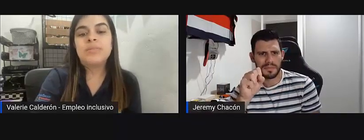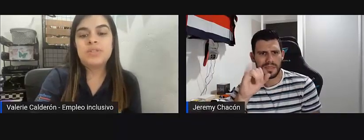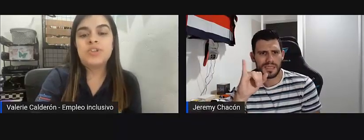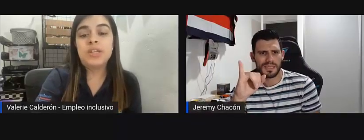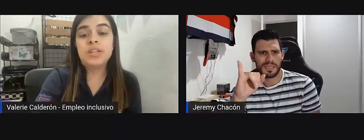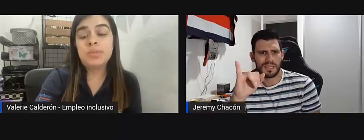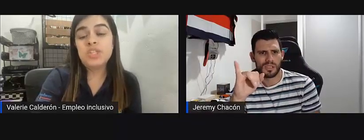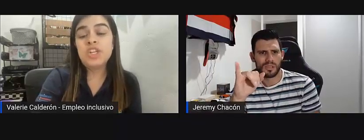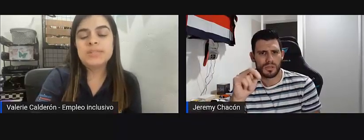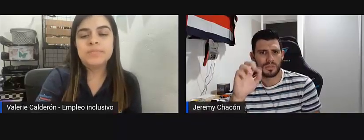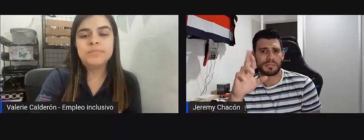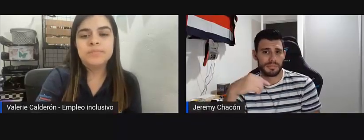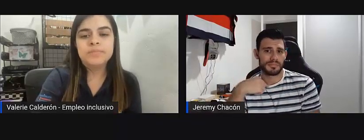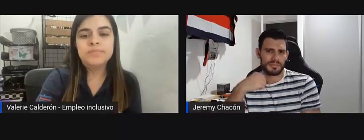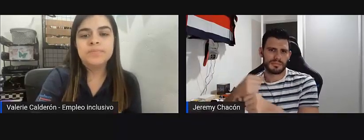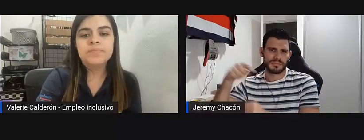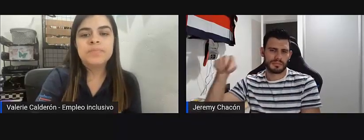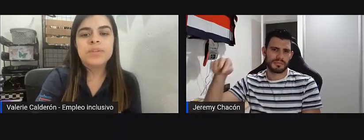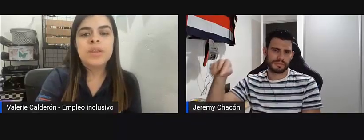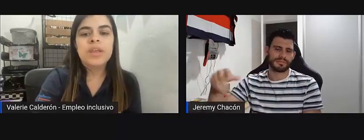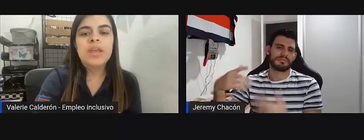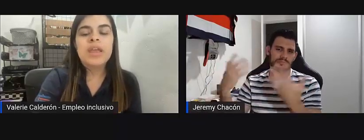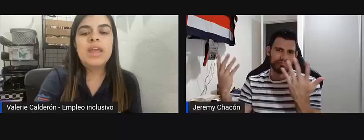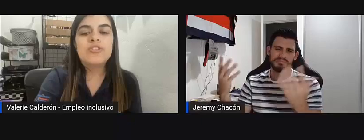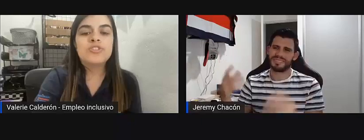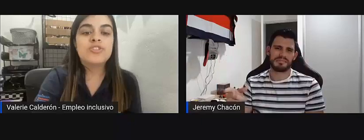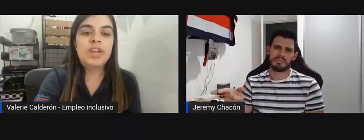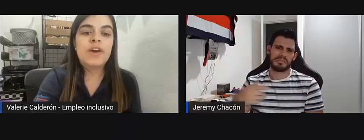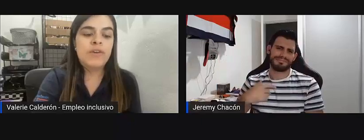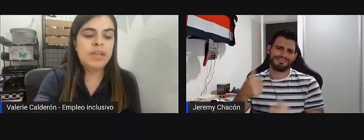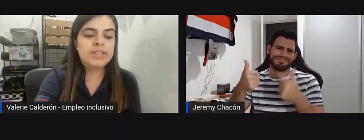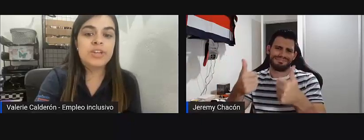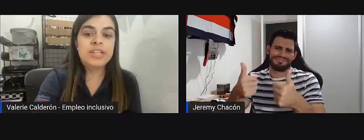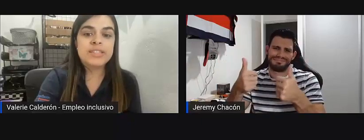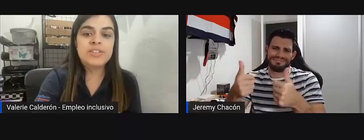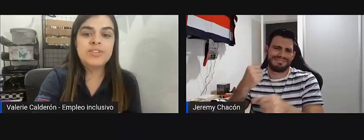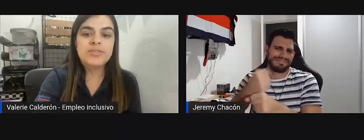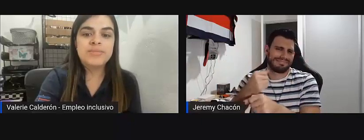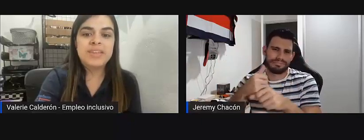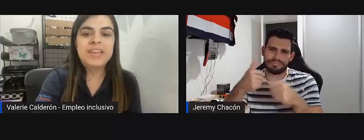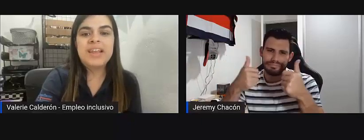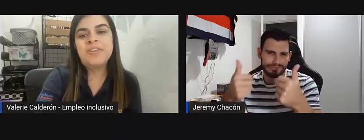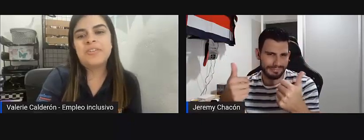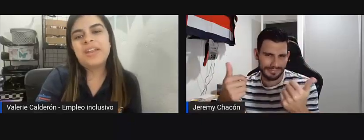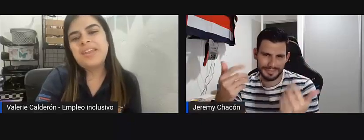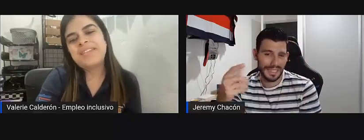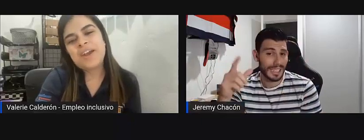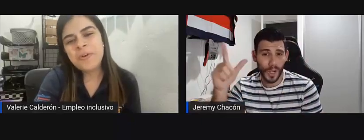de misión de misiones Entonces yo trabajo en esa organización y claro verdad y el